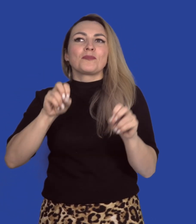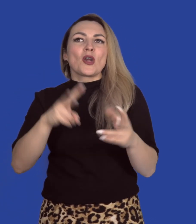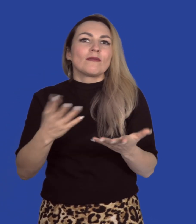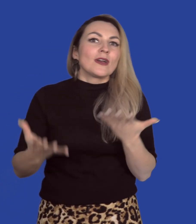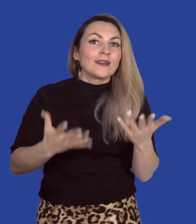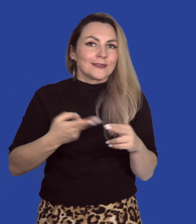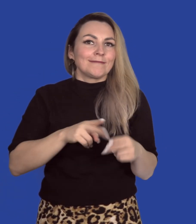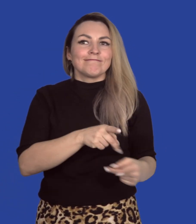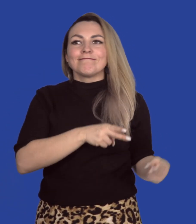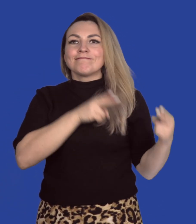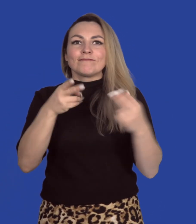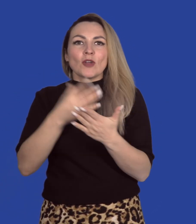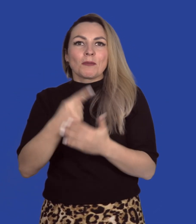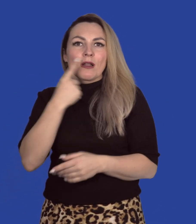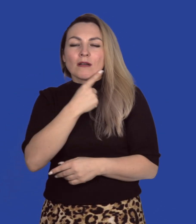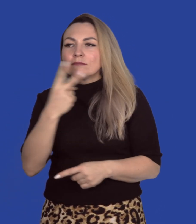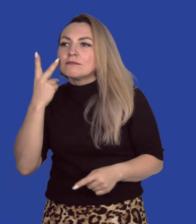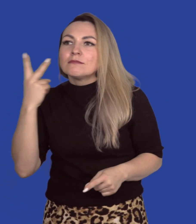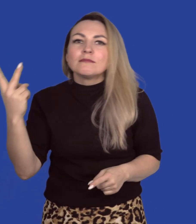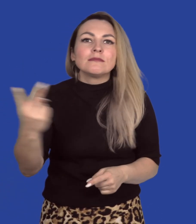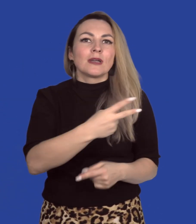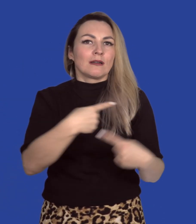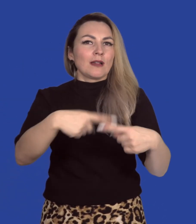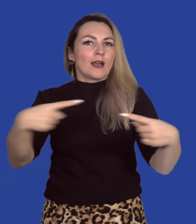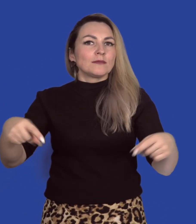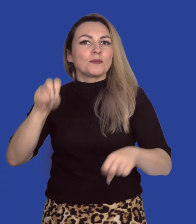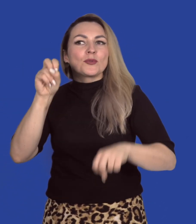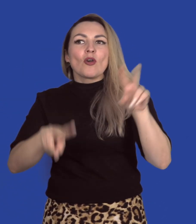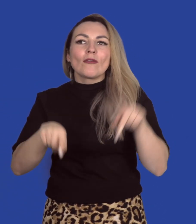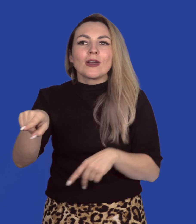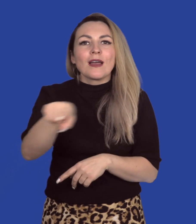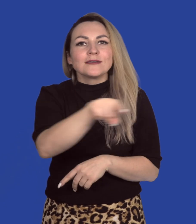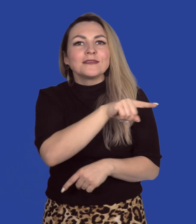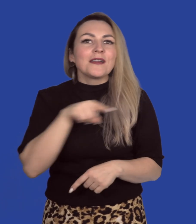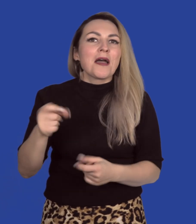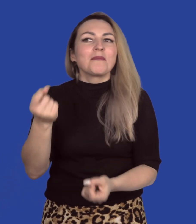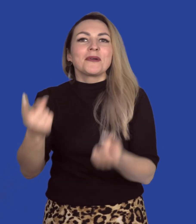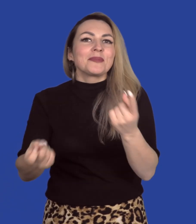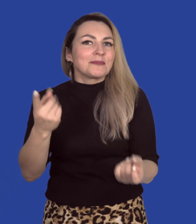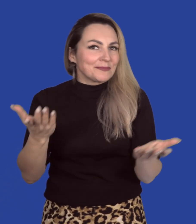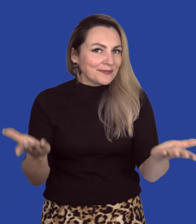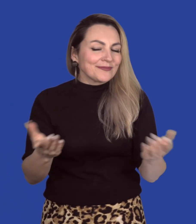на этом мероприятии ребята увидели разные доступные для них профессии.